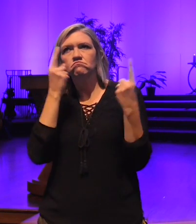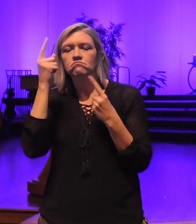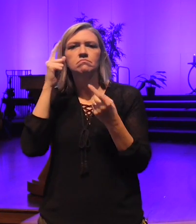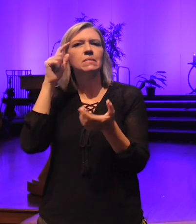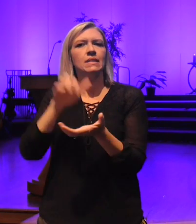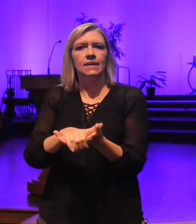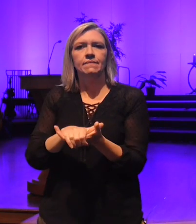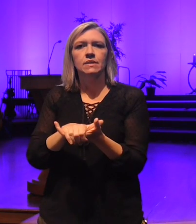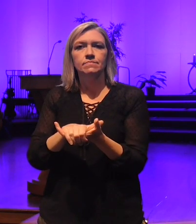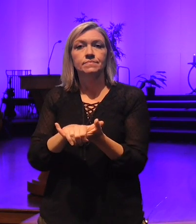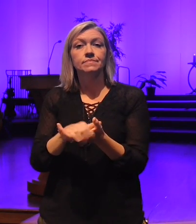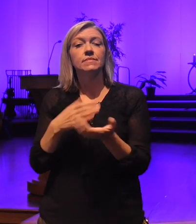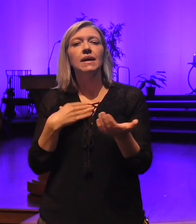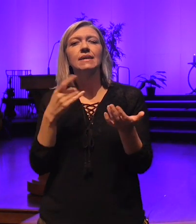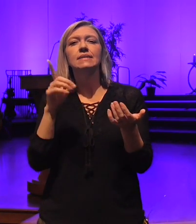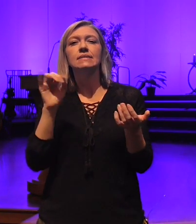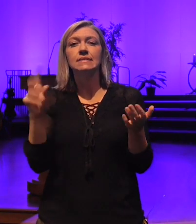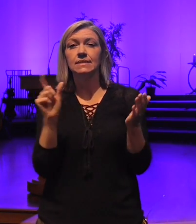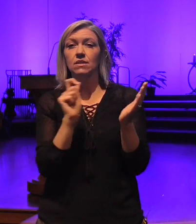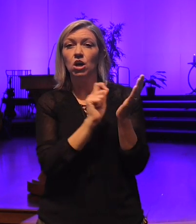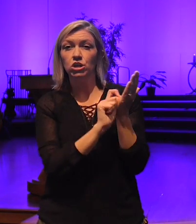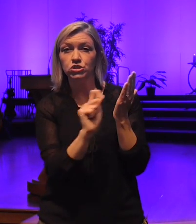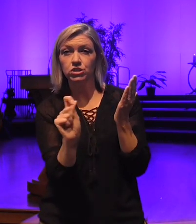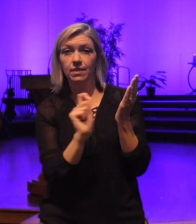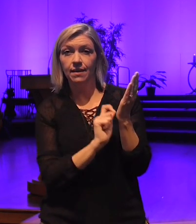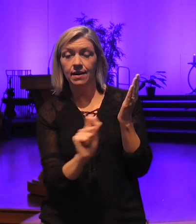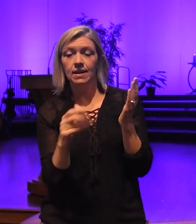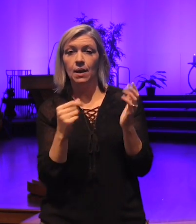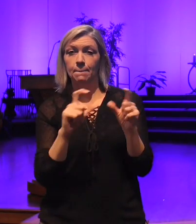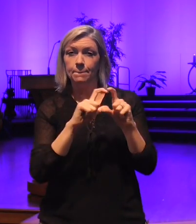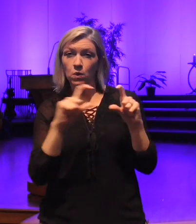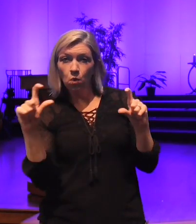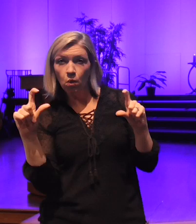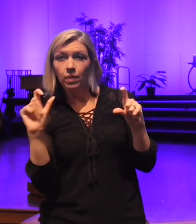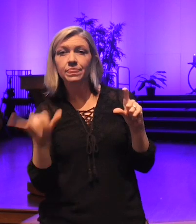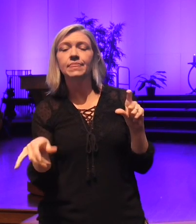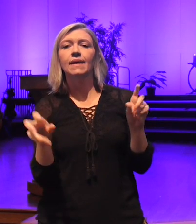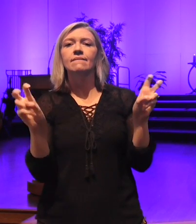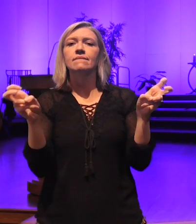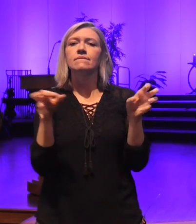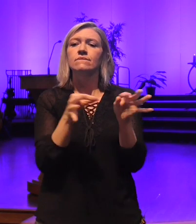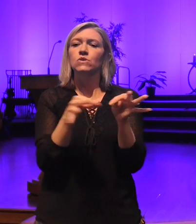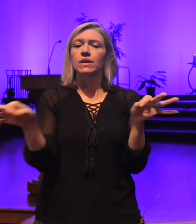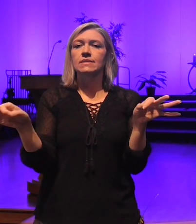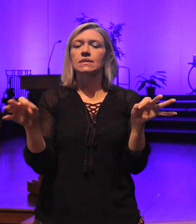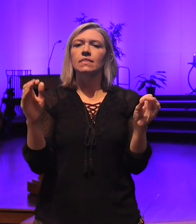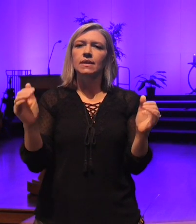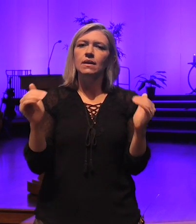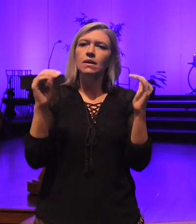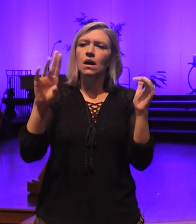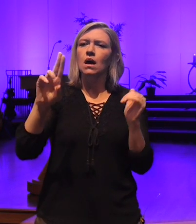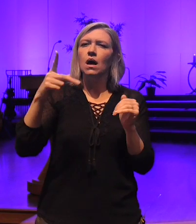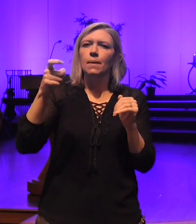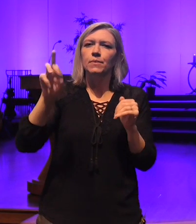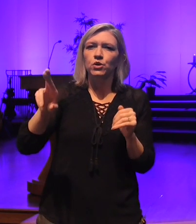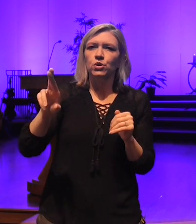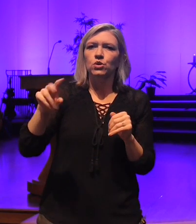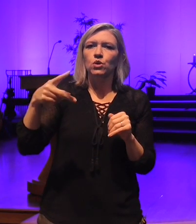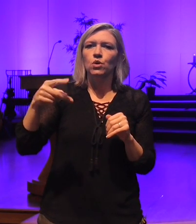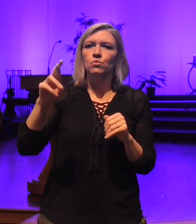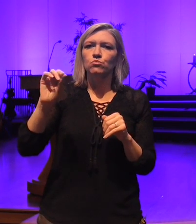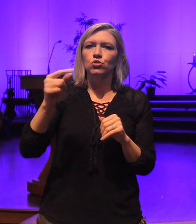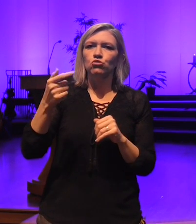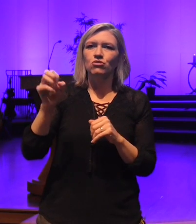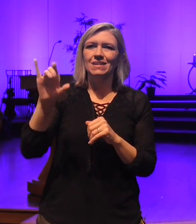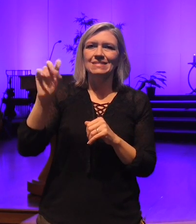les hice subrayar y poner en negrita esa frase el Movimiento Progresivo superior del espíritu